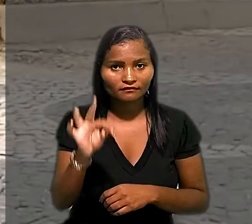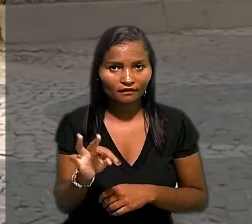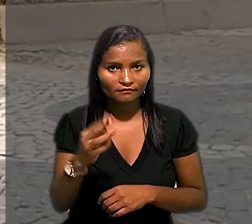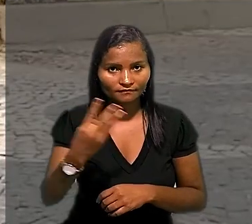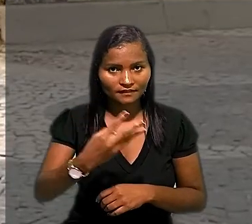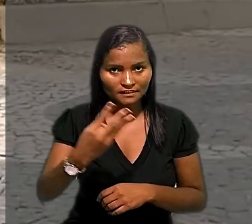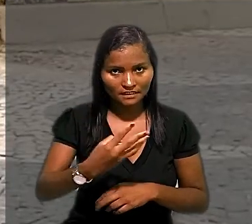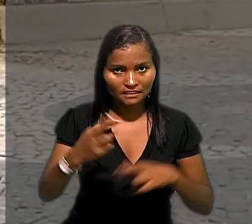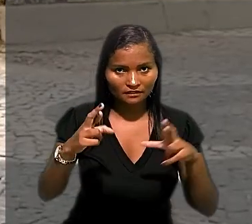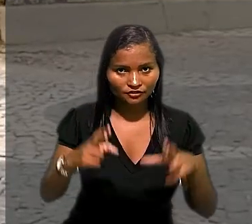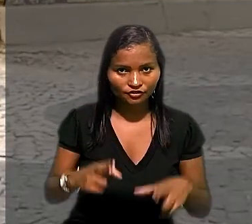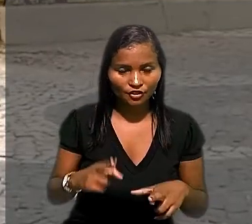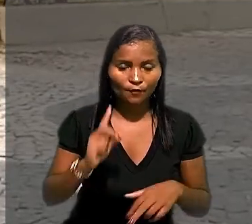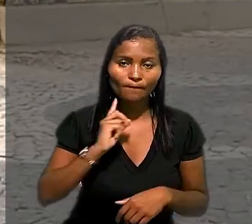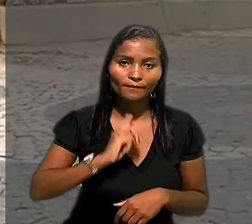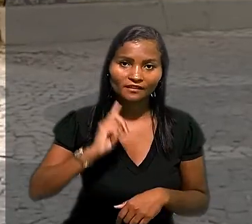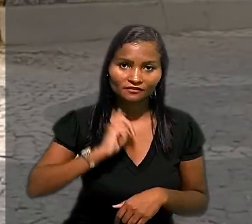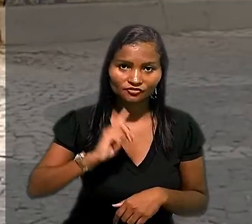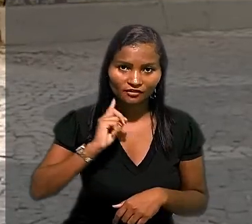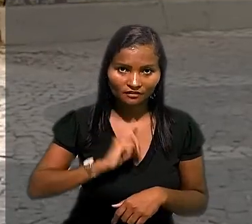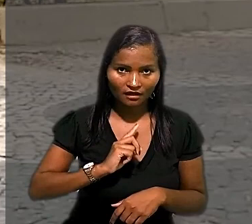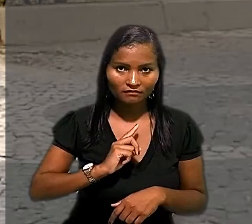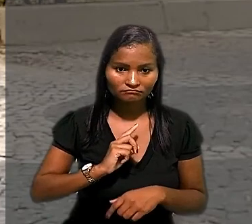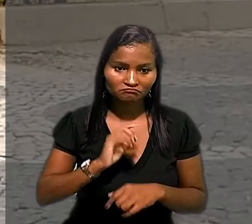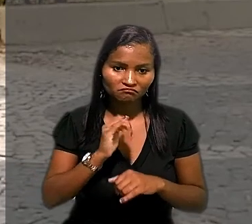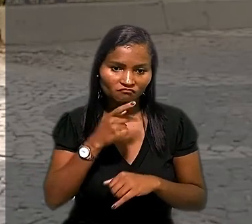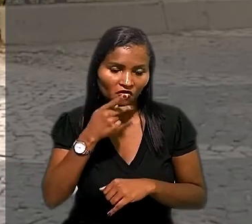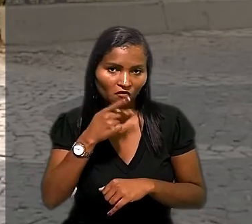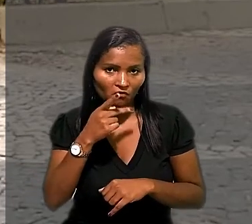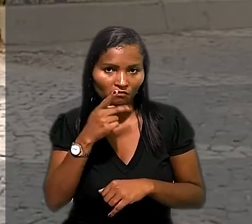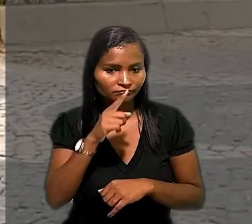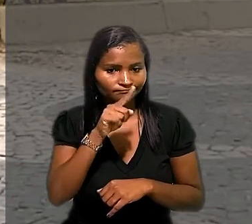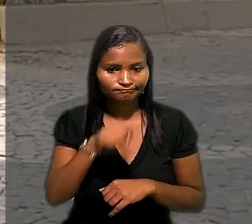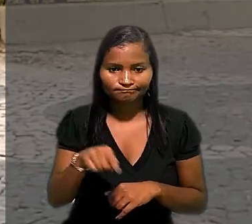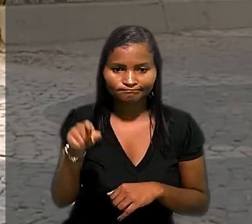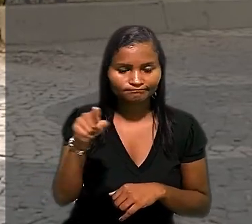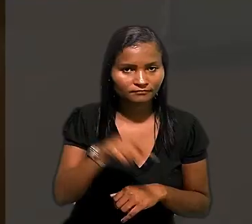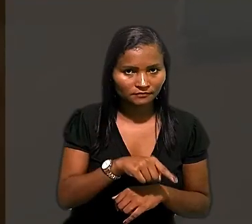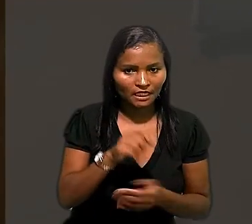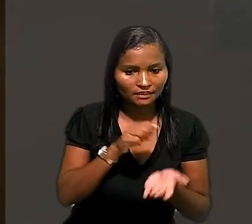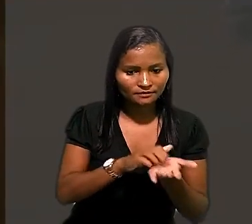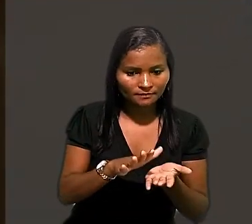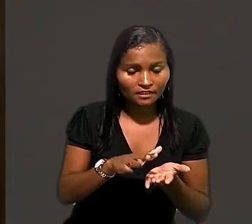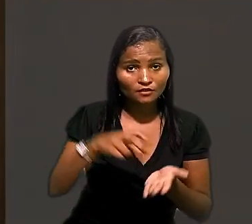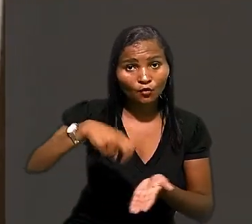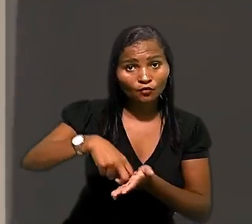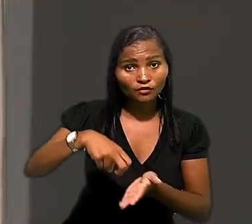Regional do Trabalho da 3ª Região (MG) declarou nula dispensa e condenou a empresa